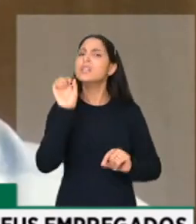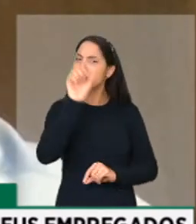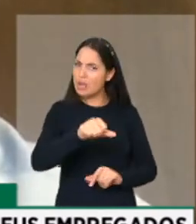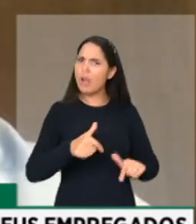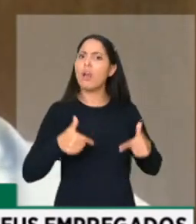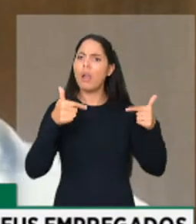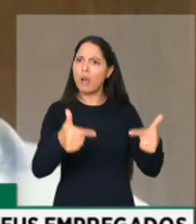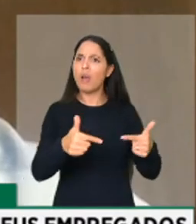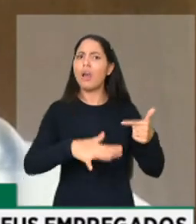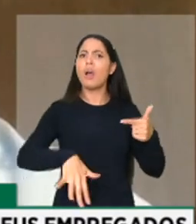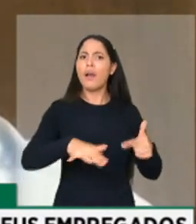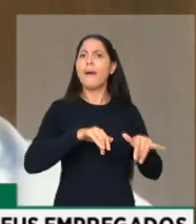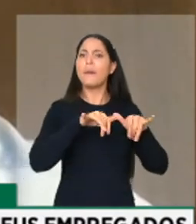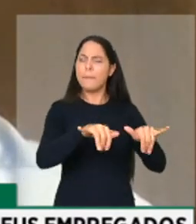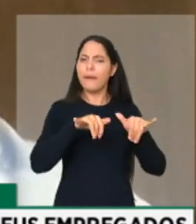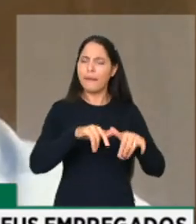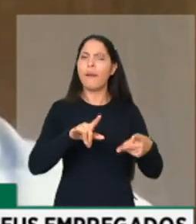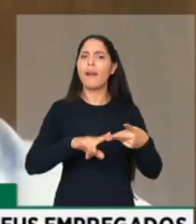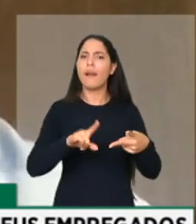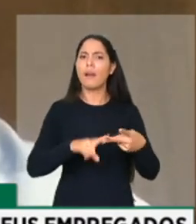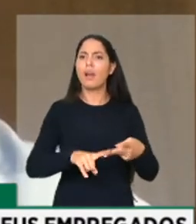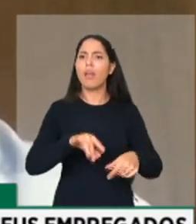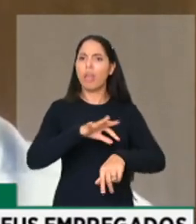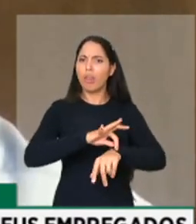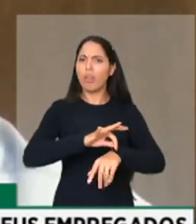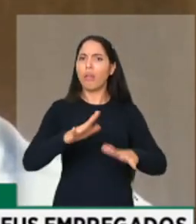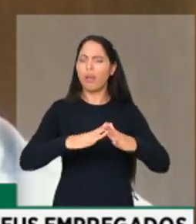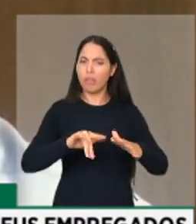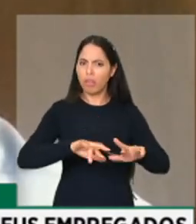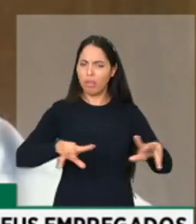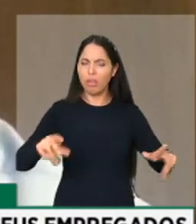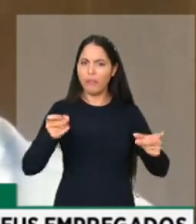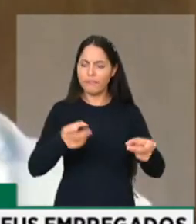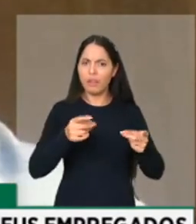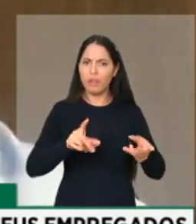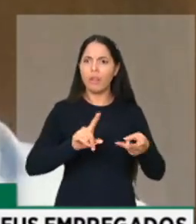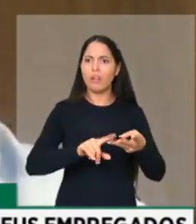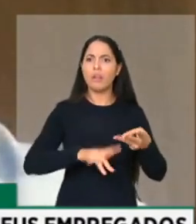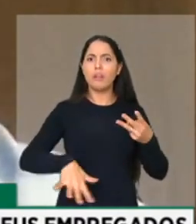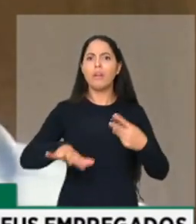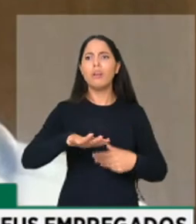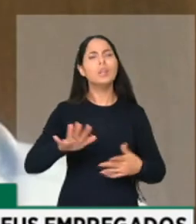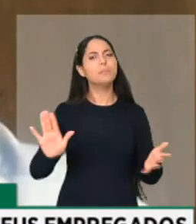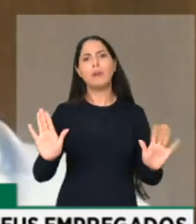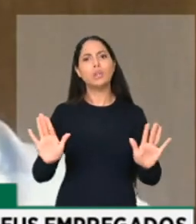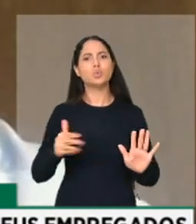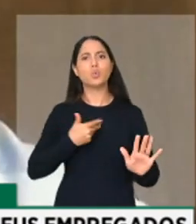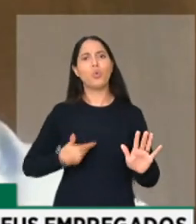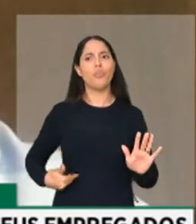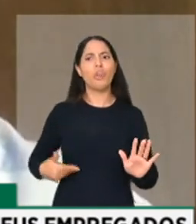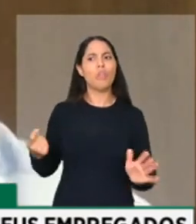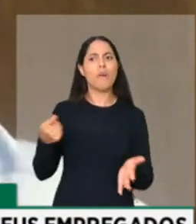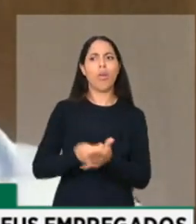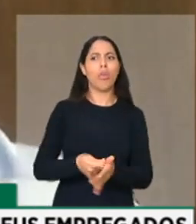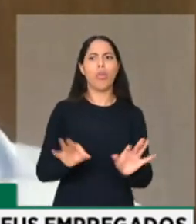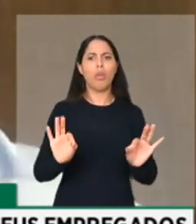SUPERMERCADOS, AÇOUGUES, OS FRENTISTAS DE POSTOS E SEM CUSTO NENHUM PARA O ESTADO E SEM CUSTO NENHUM PARA OS EMPRESÁRIOS QUE FAZEM PARTE DO SISTEMA S. ENTÃO NÃO É